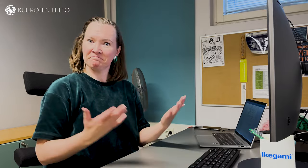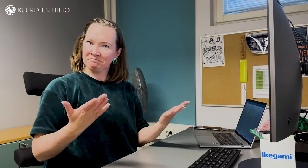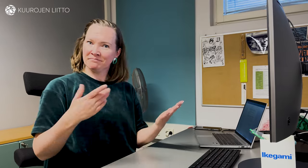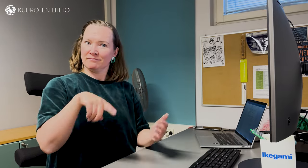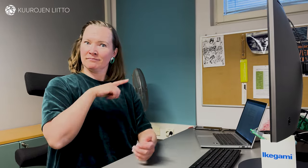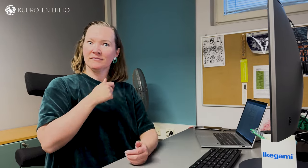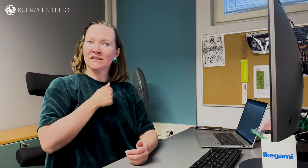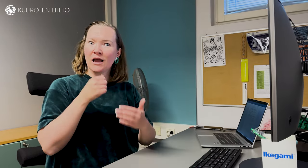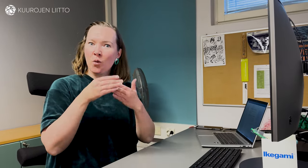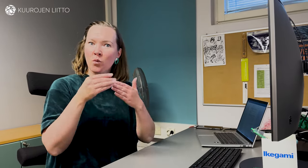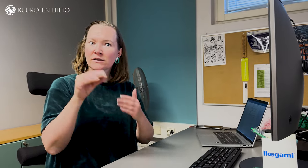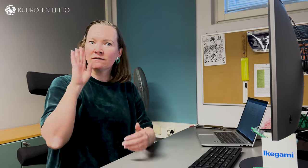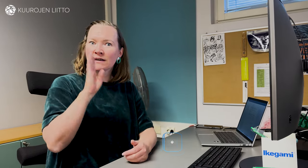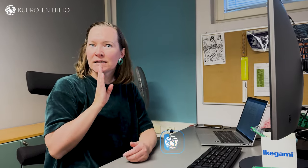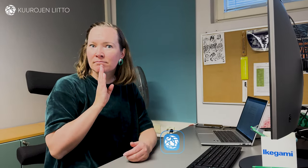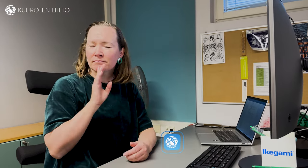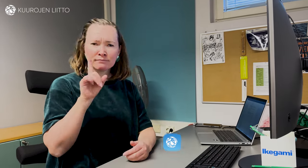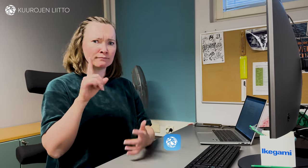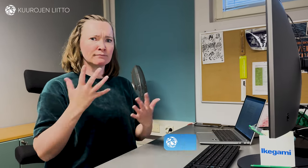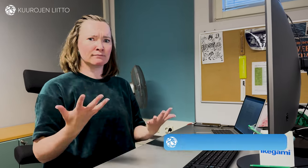Saimme uutisvinkin!